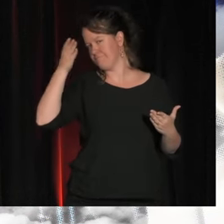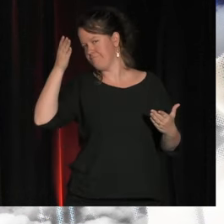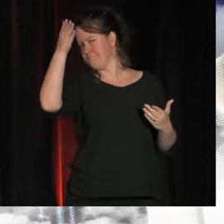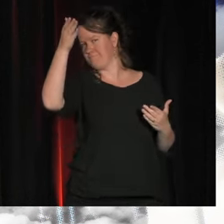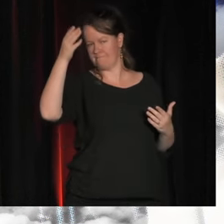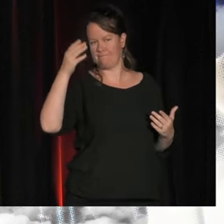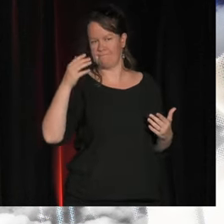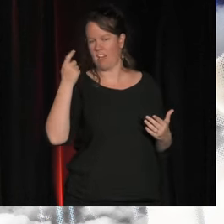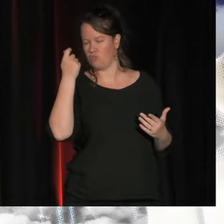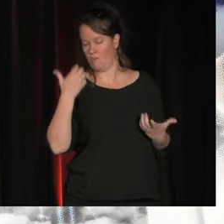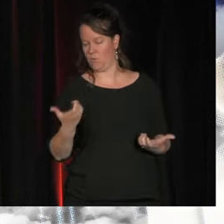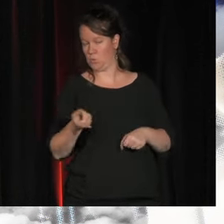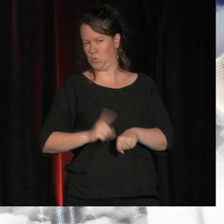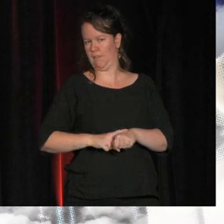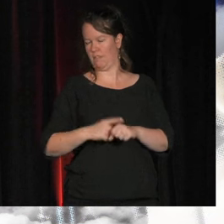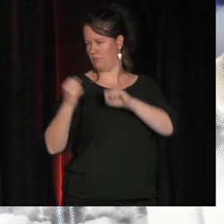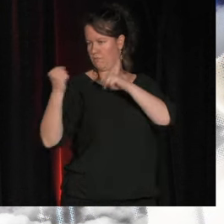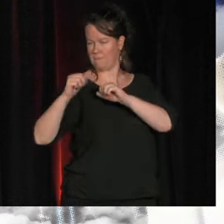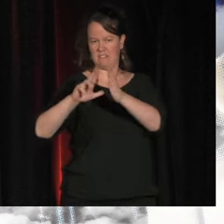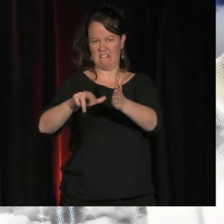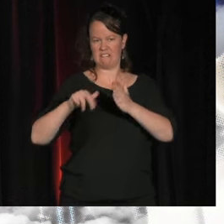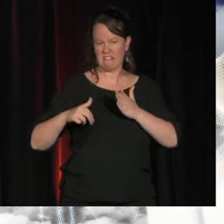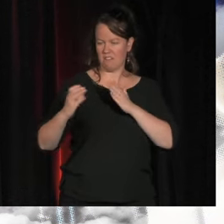à 40 millions, on signe un deal à 20 millions, on signe des deals